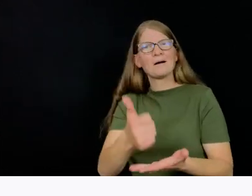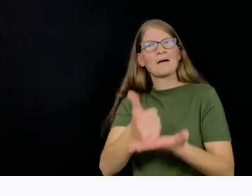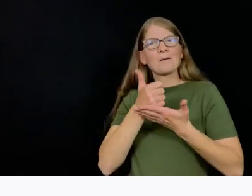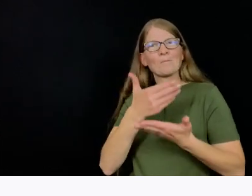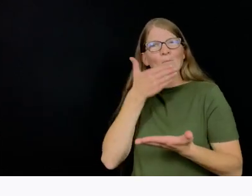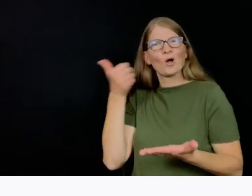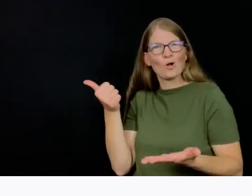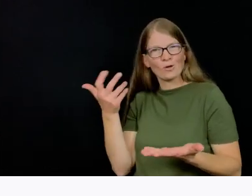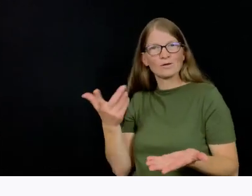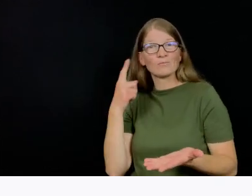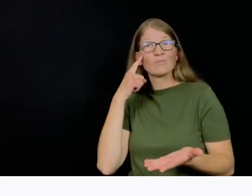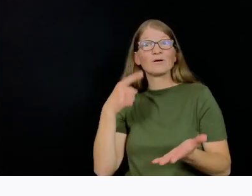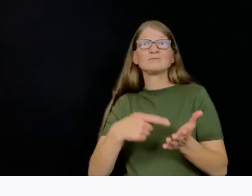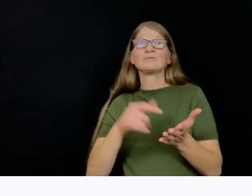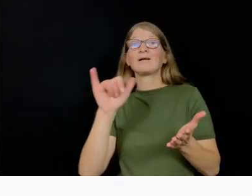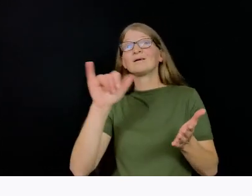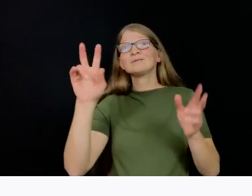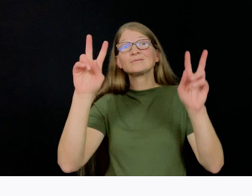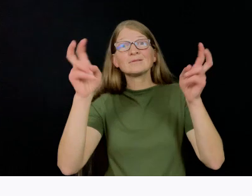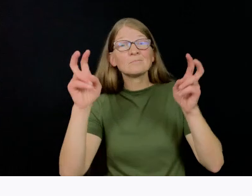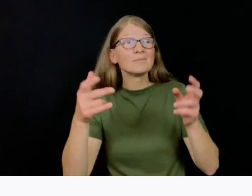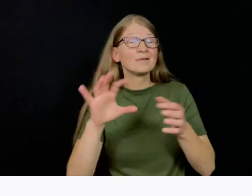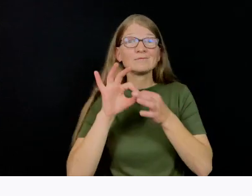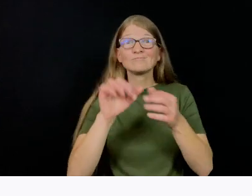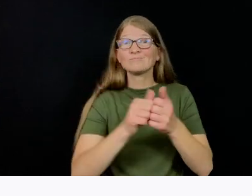والكيمياء والأحياء والفيزياء وغيرها الكثير